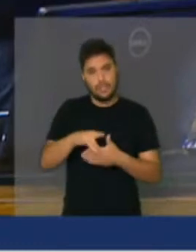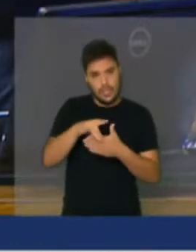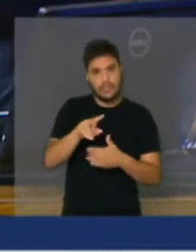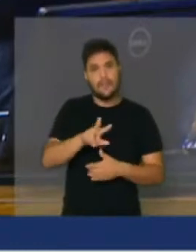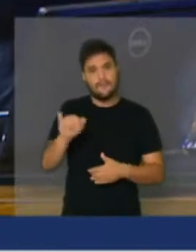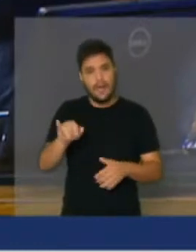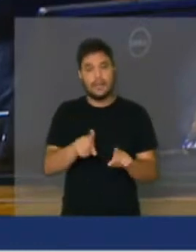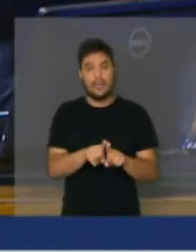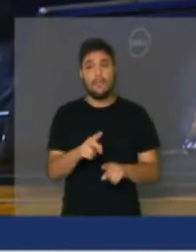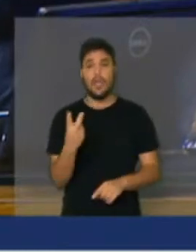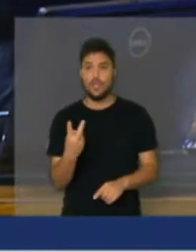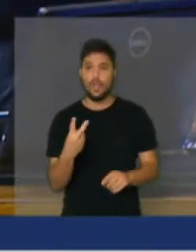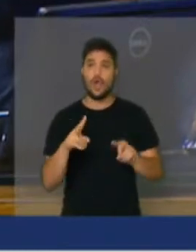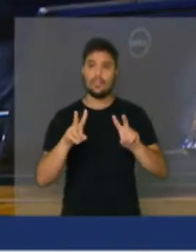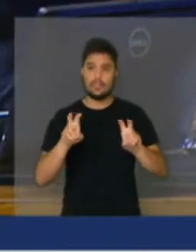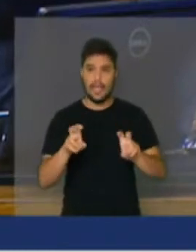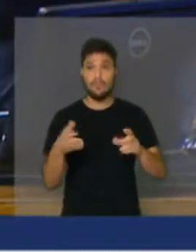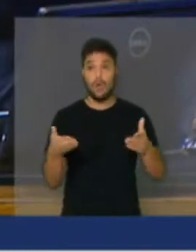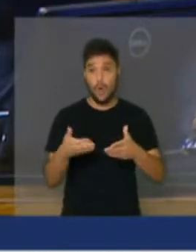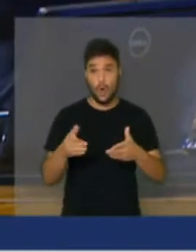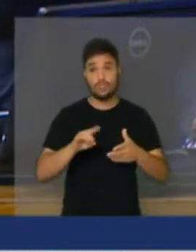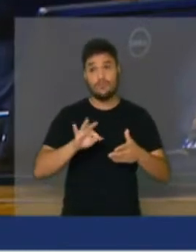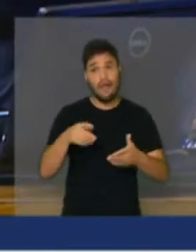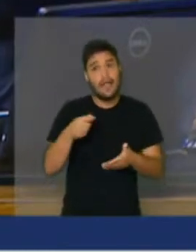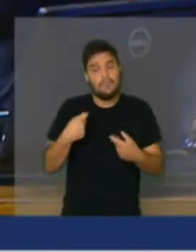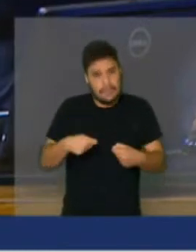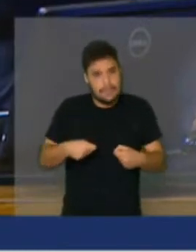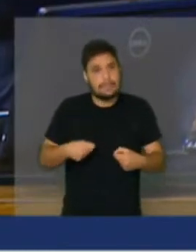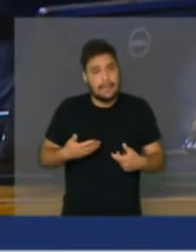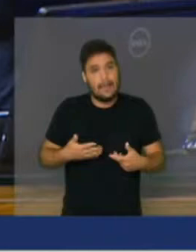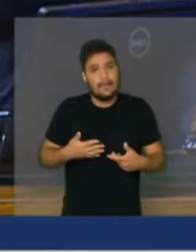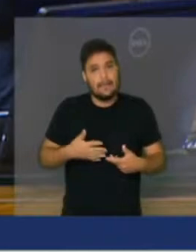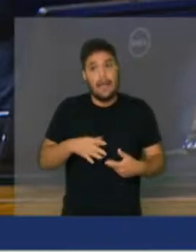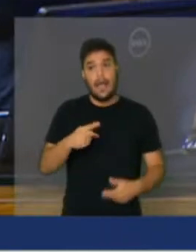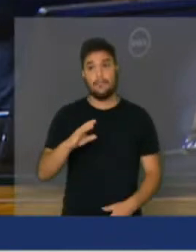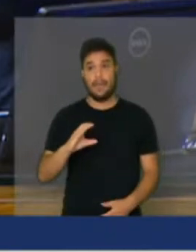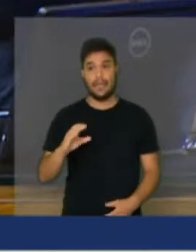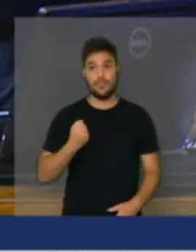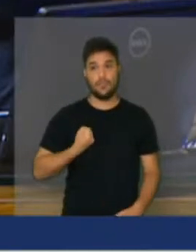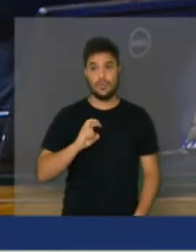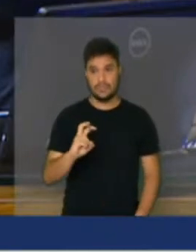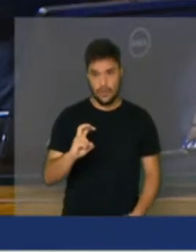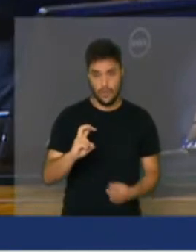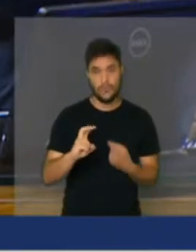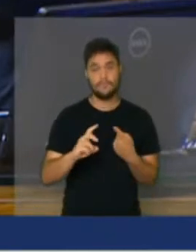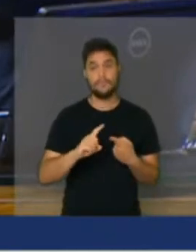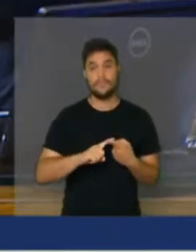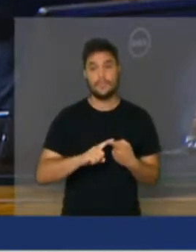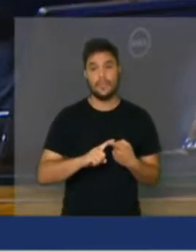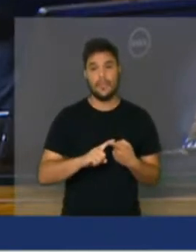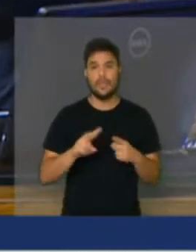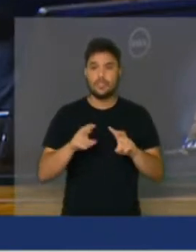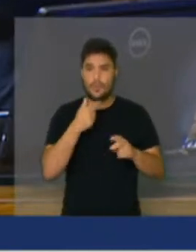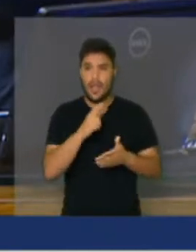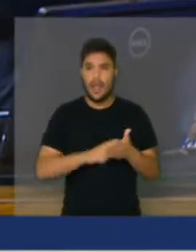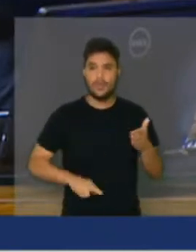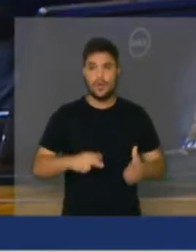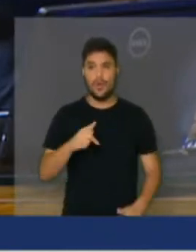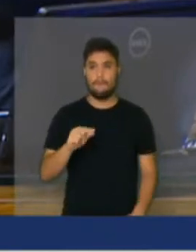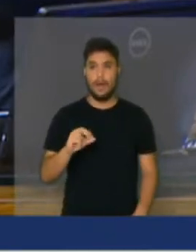EXIGIR ALGUMA ENERGIA. A PEC 5, A PEC 5 SOB A RELATORIA DO DEPUTADO PAULO MAGALHÃES E O